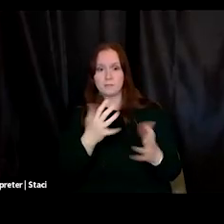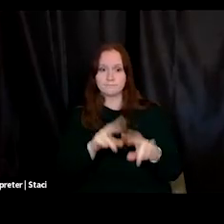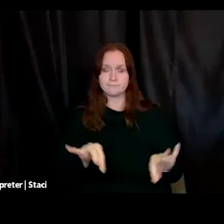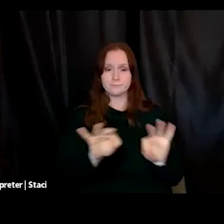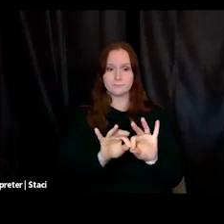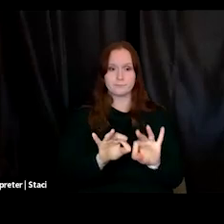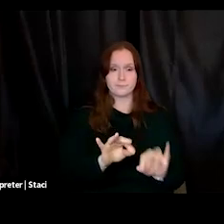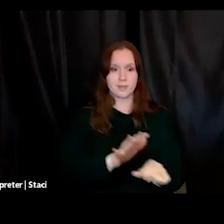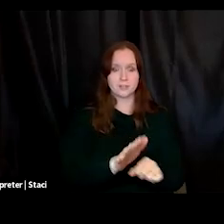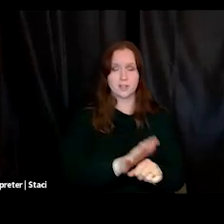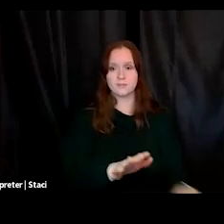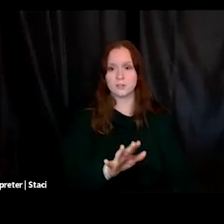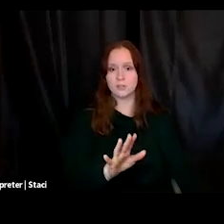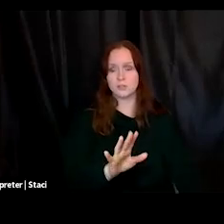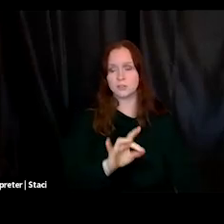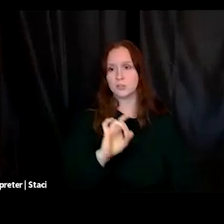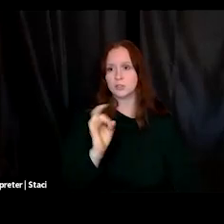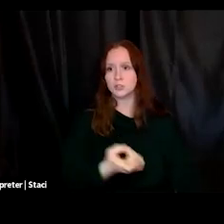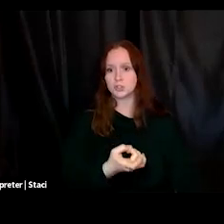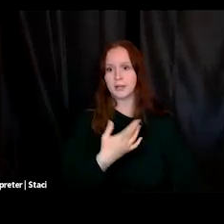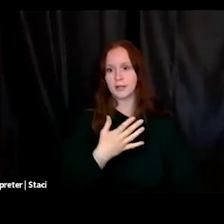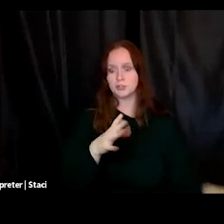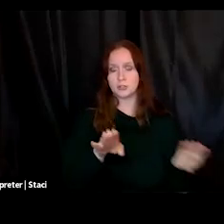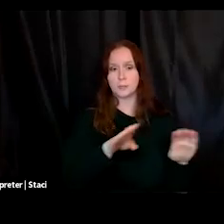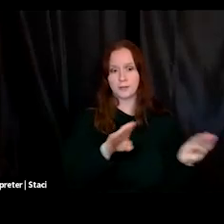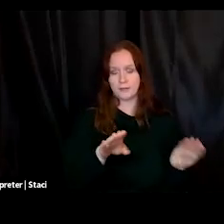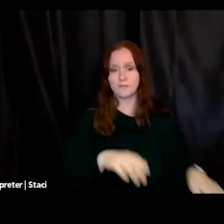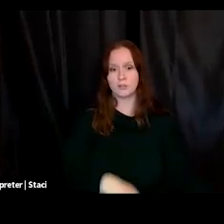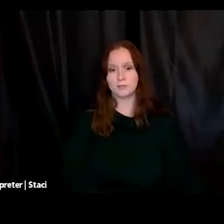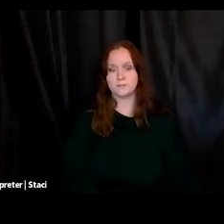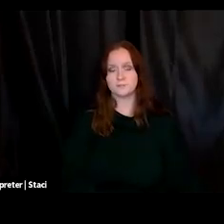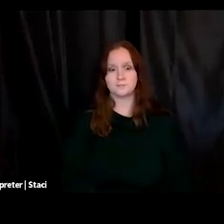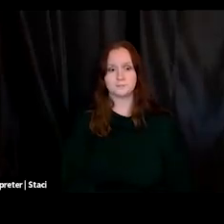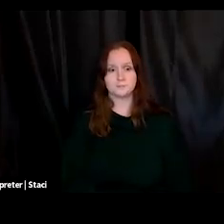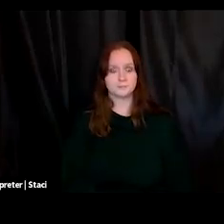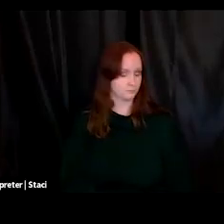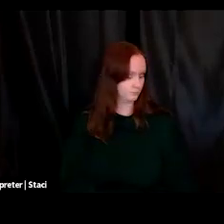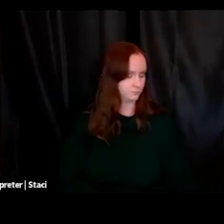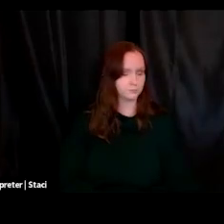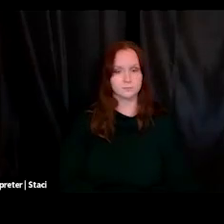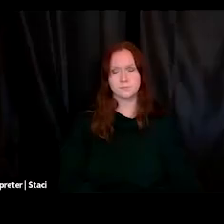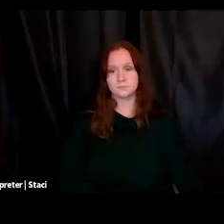y la comunicación continua con ellos serán un beneficio para ustedes,